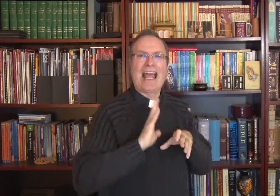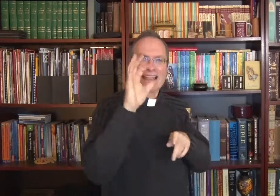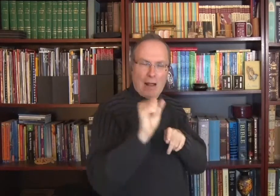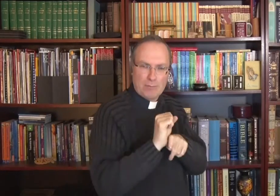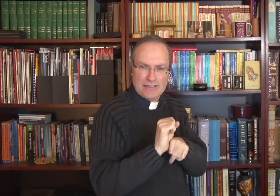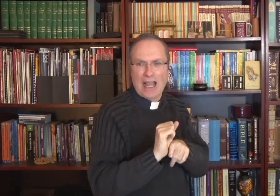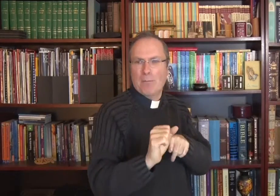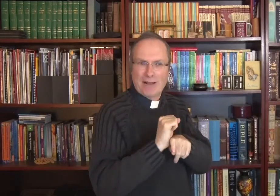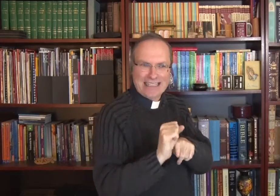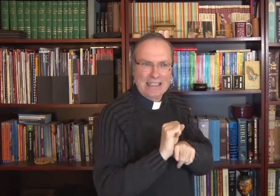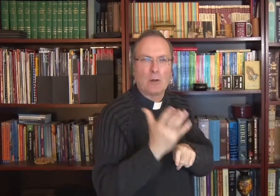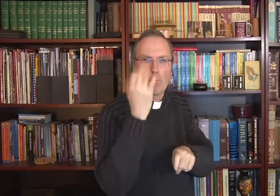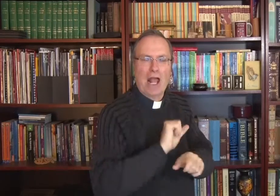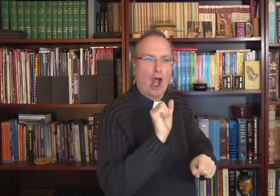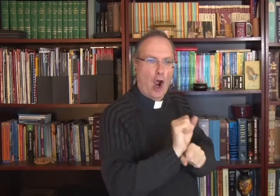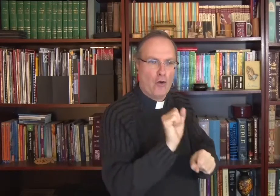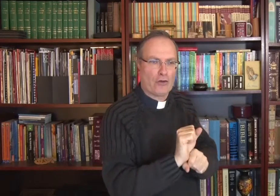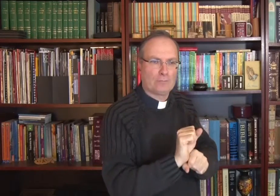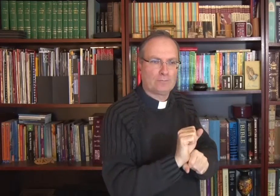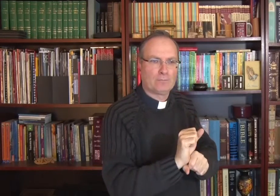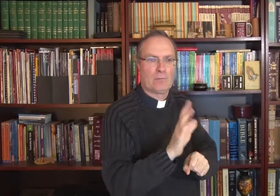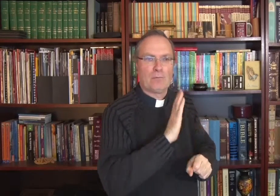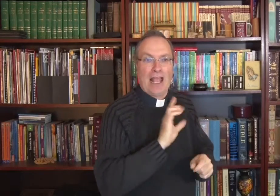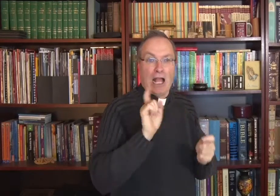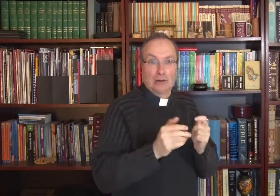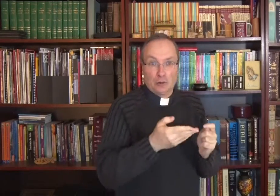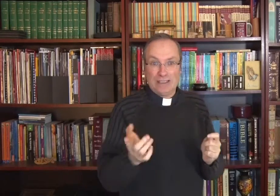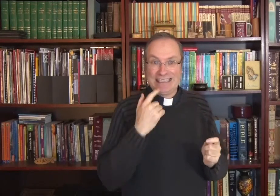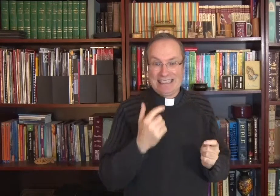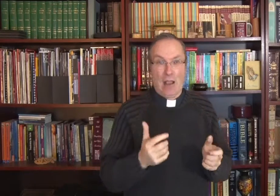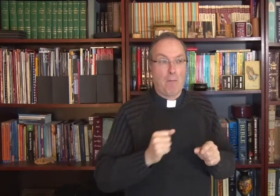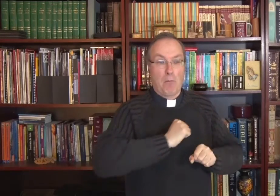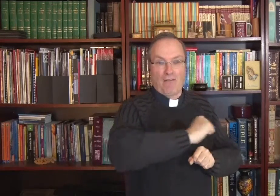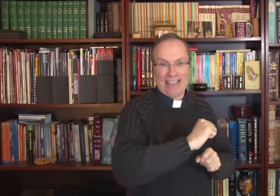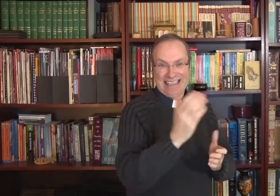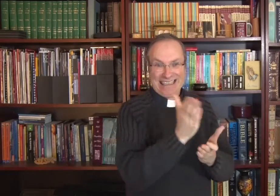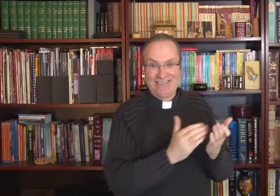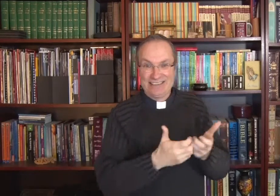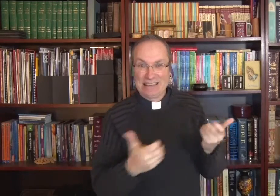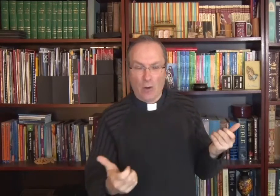s’appliquent à pratiquer de belles œuvres. Mais à celui qui provoque des divisions,